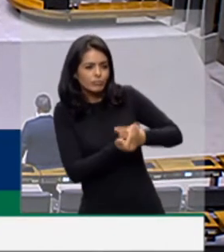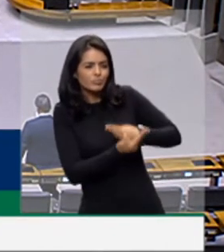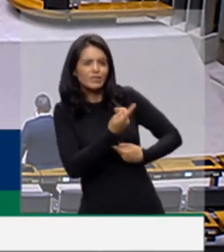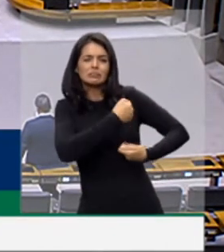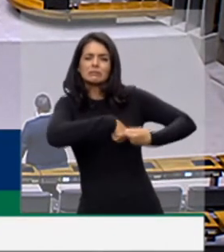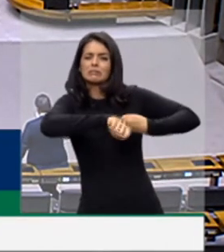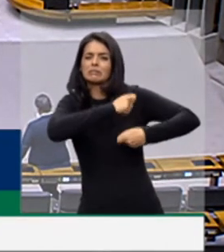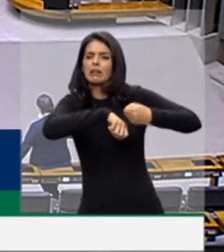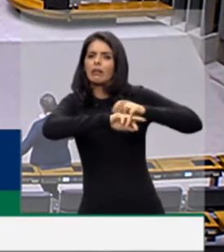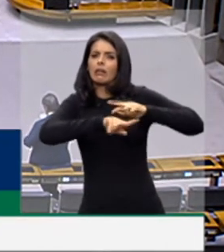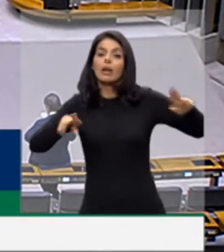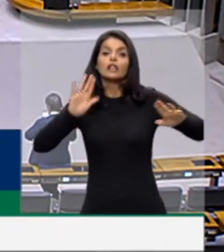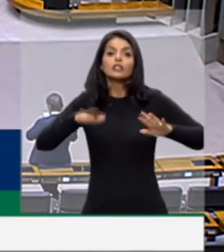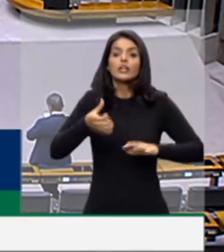O GOVERNO E RESOLVEU TOCAR ANGRA TRÊS, DE RECURSO,